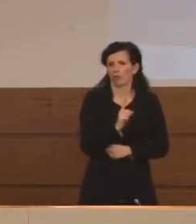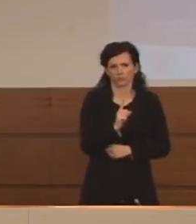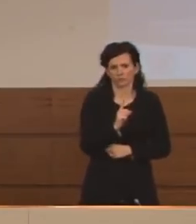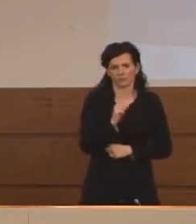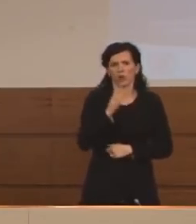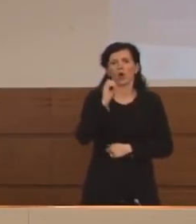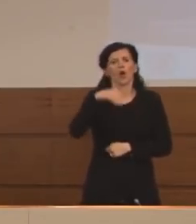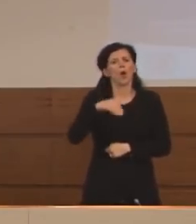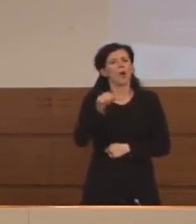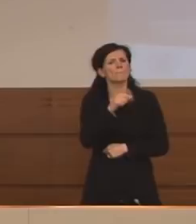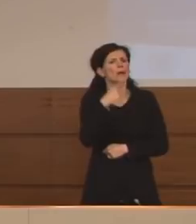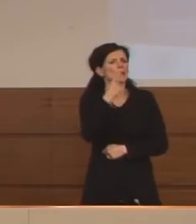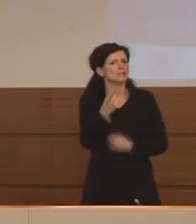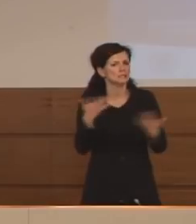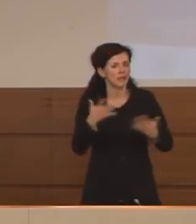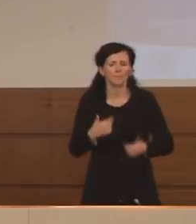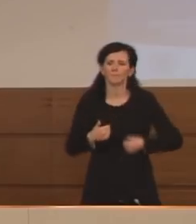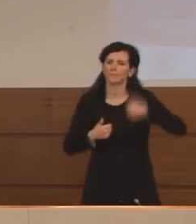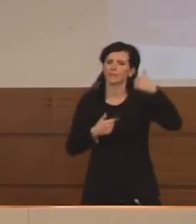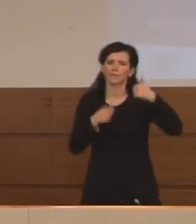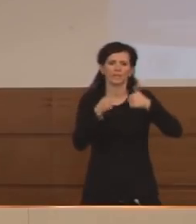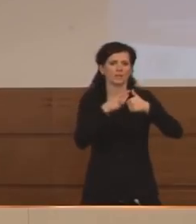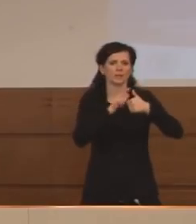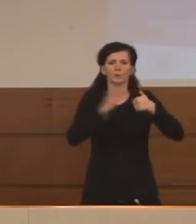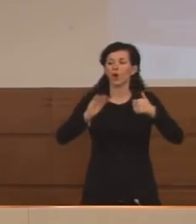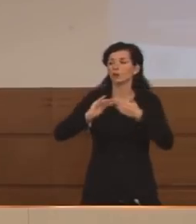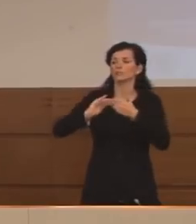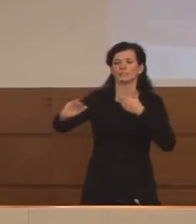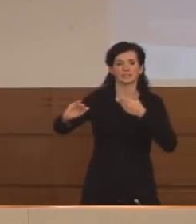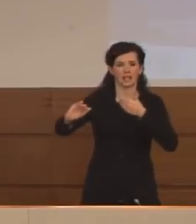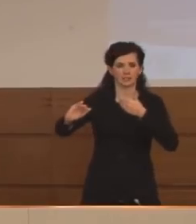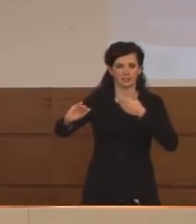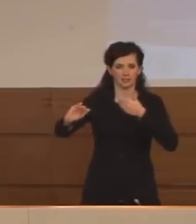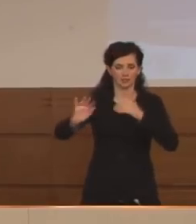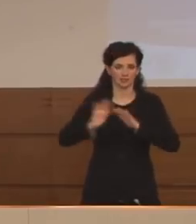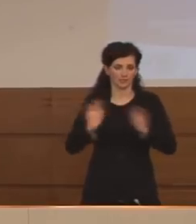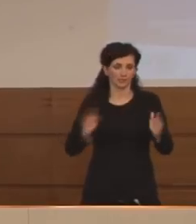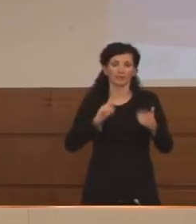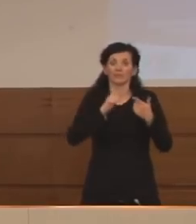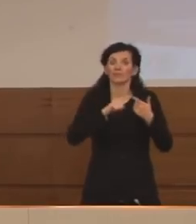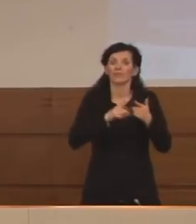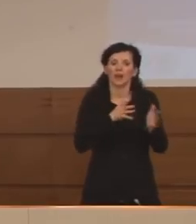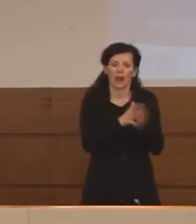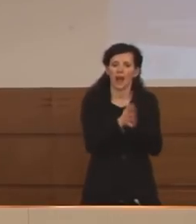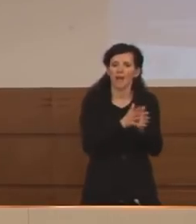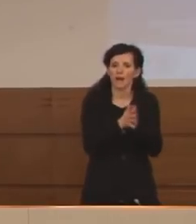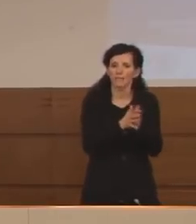L'OMS dice: prima cosa distanziamento sociale, lavaggio frequente e accurato le mani,